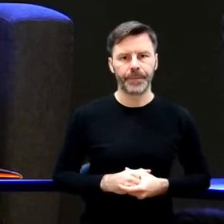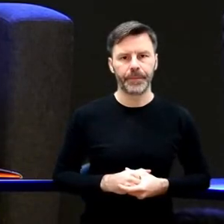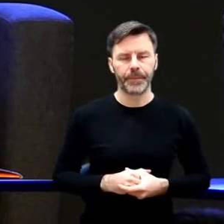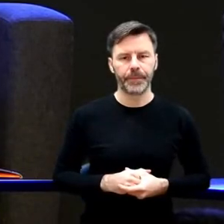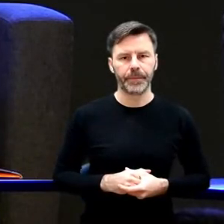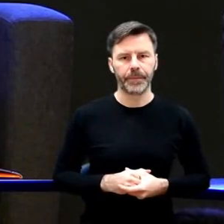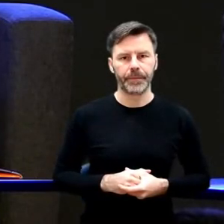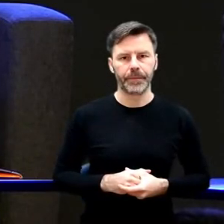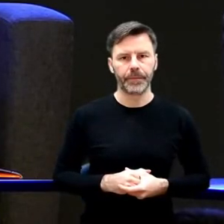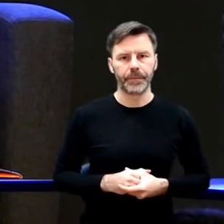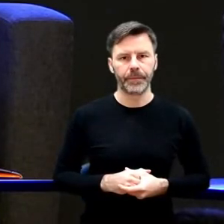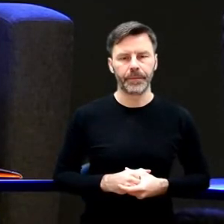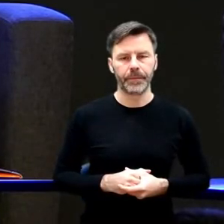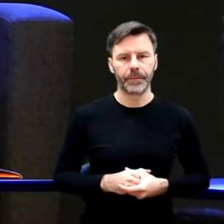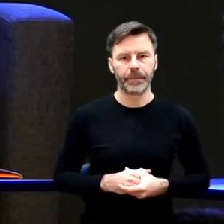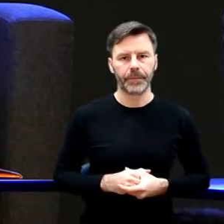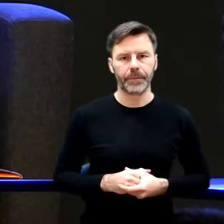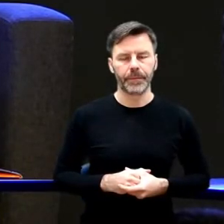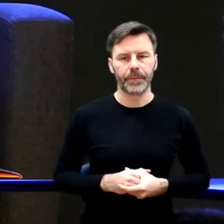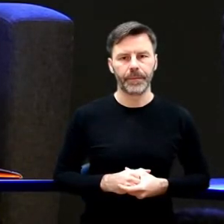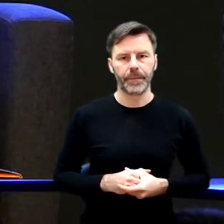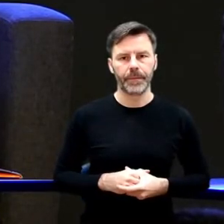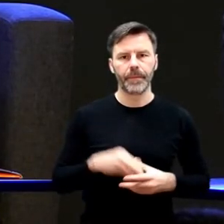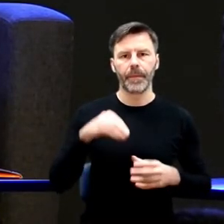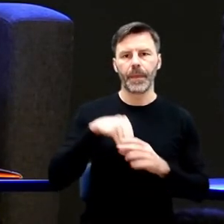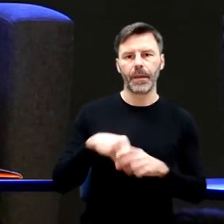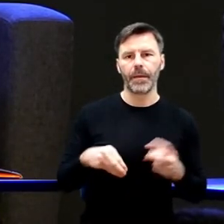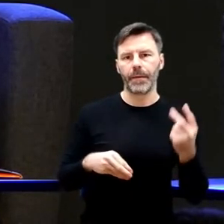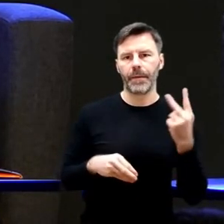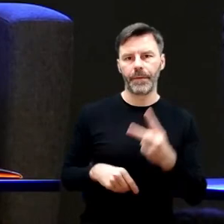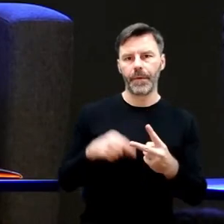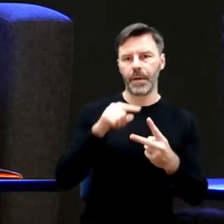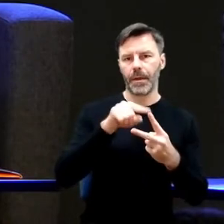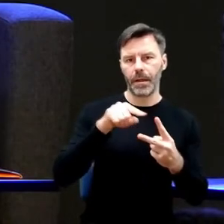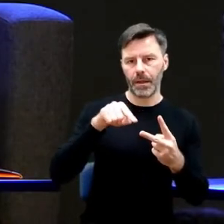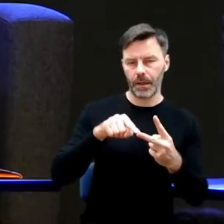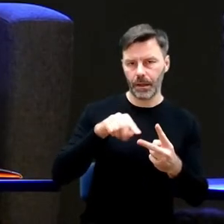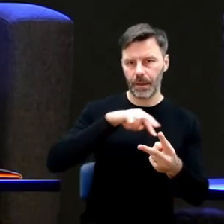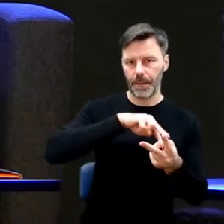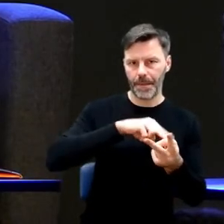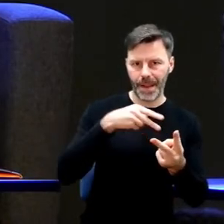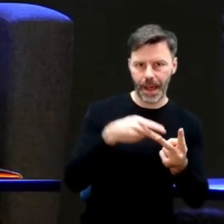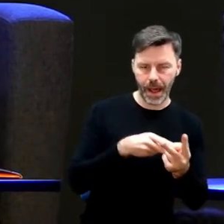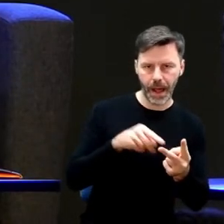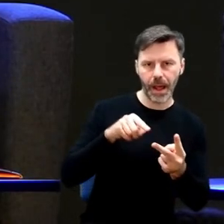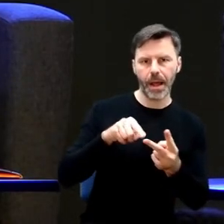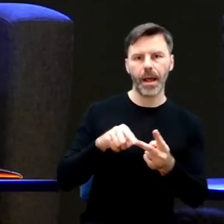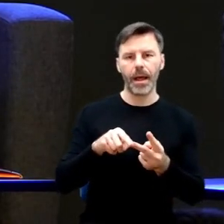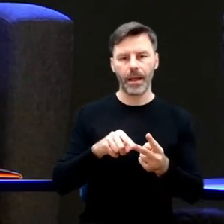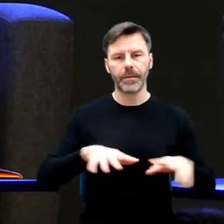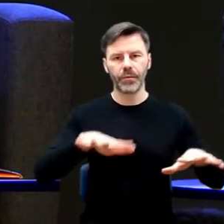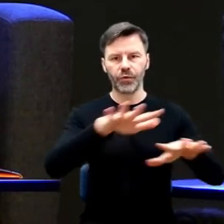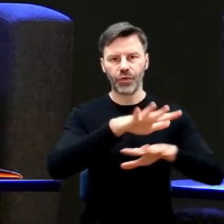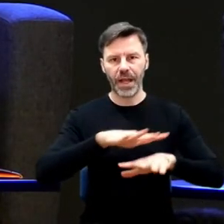infrastruktura i właściwe planowanie przestrzeni miejskiej